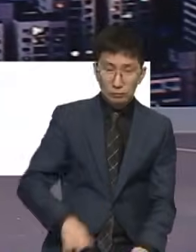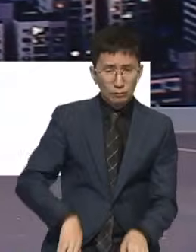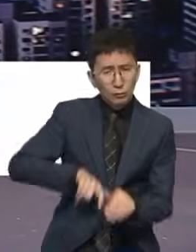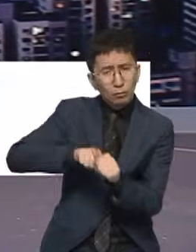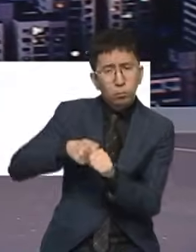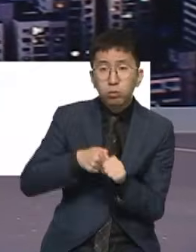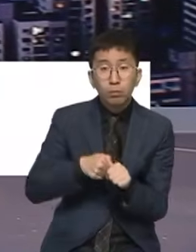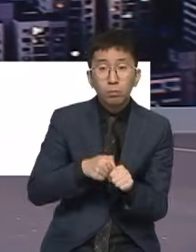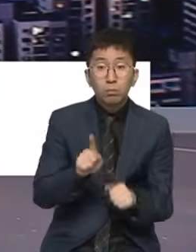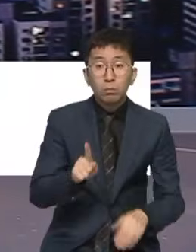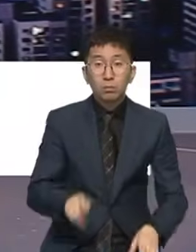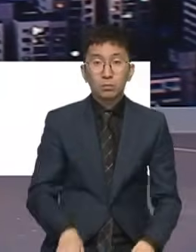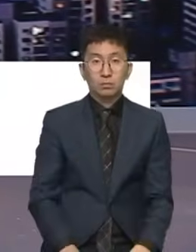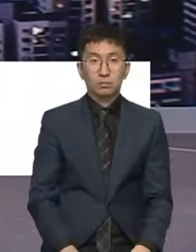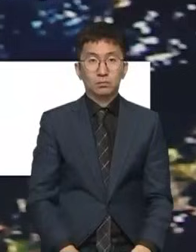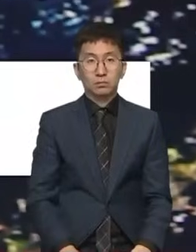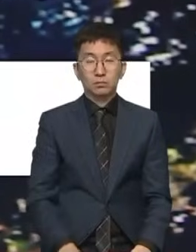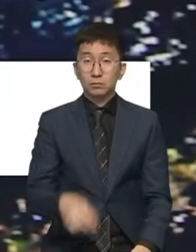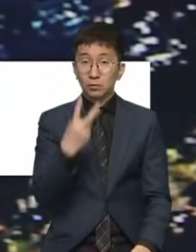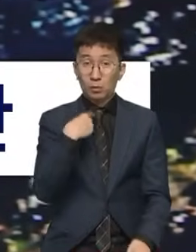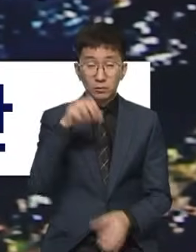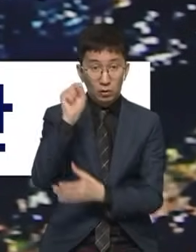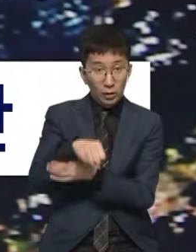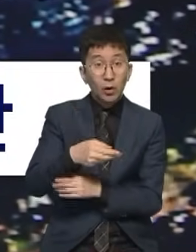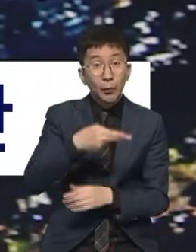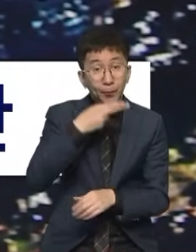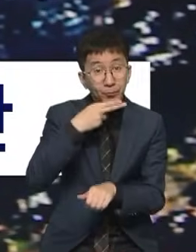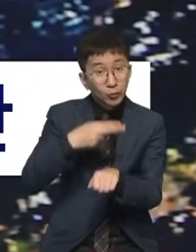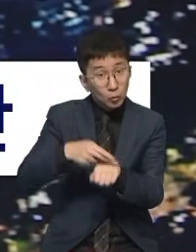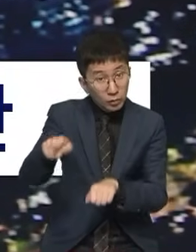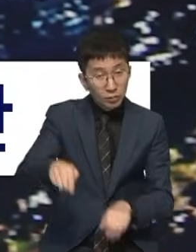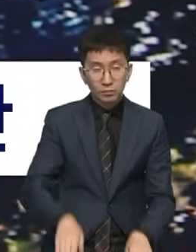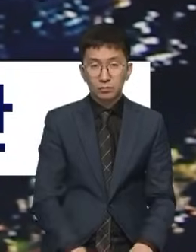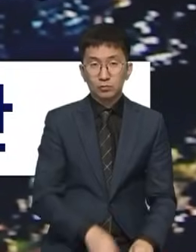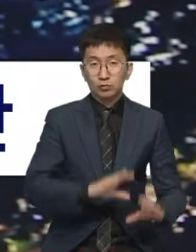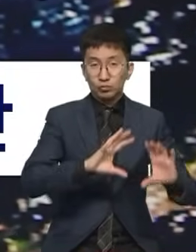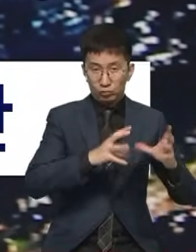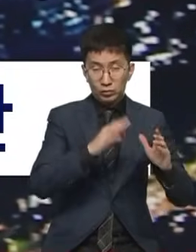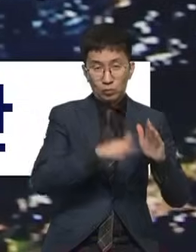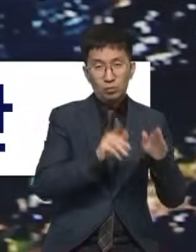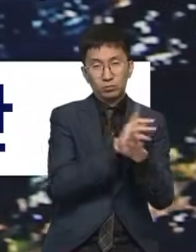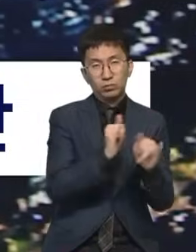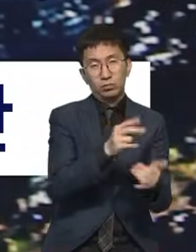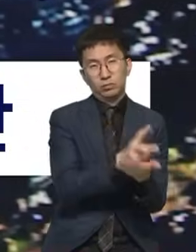겸직 허가를 받지 않은 교사의 경우에는 국가공무원법 위반으로 징계를 받을 수 있고요.